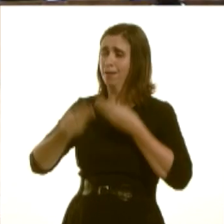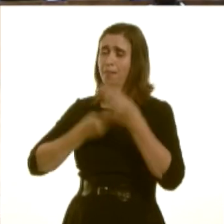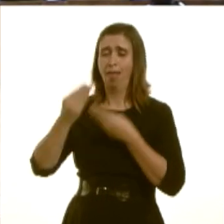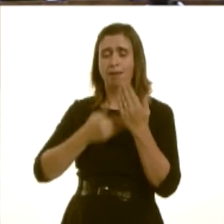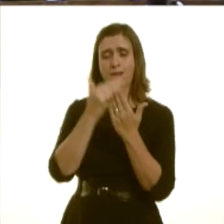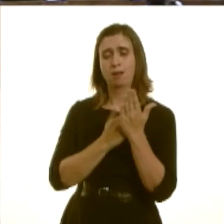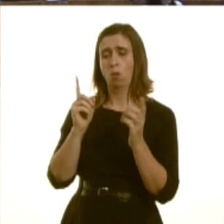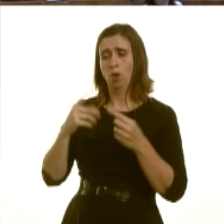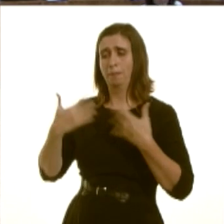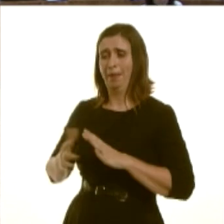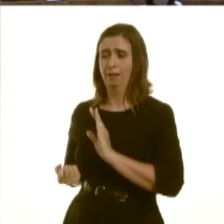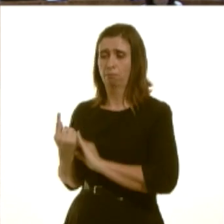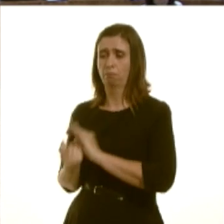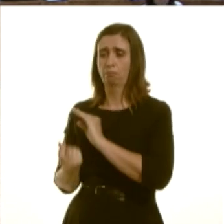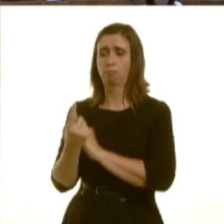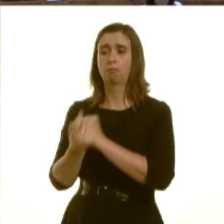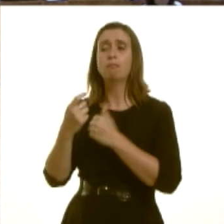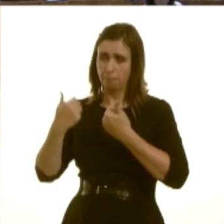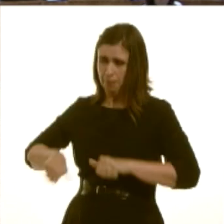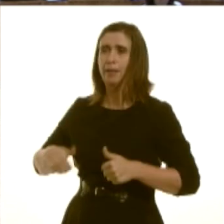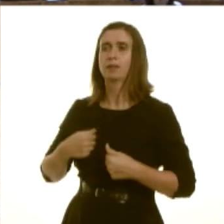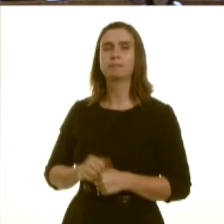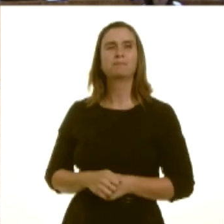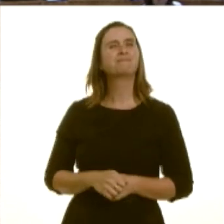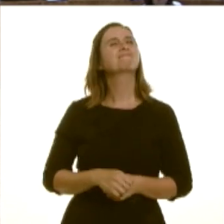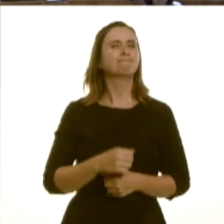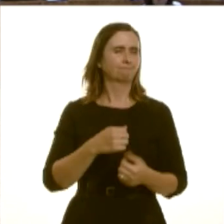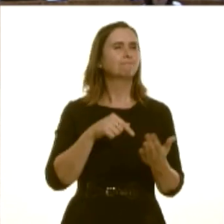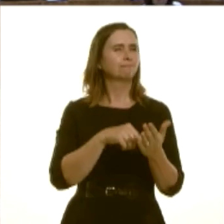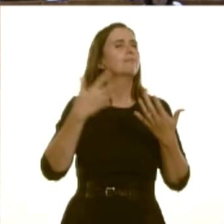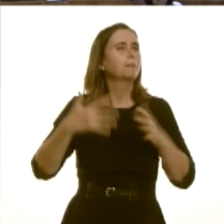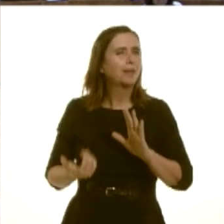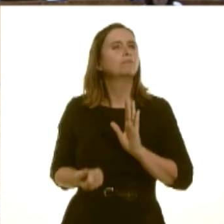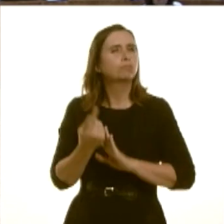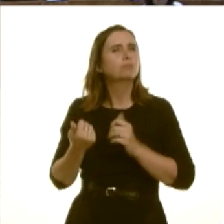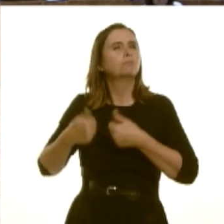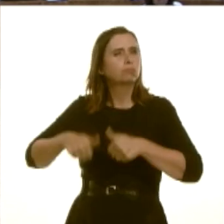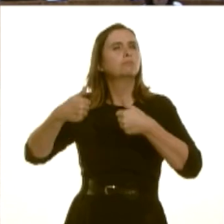Aled Roberts: Rwy’n cydnabod y camau sylweddol sydd wedi cael eu cymryd, ond ym mis Mawrth